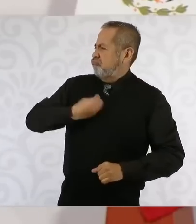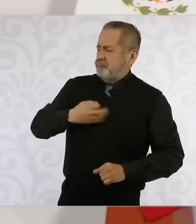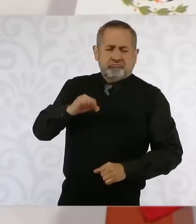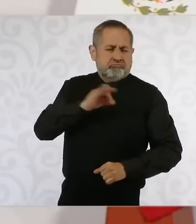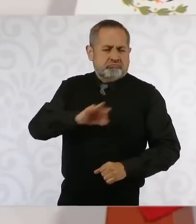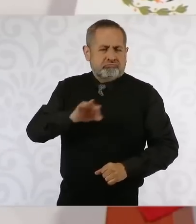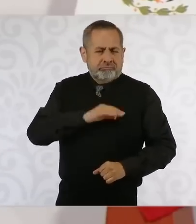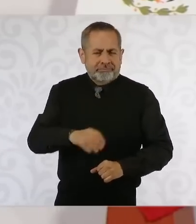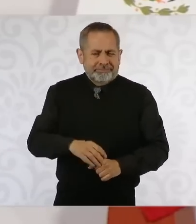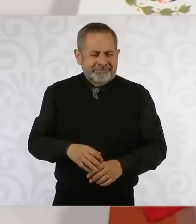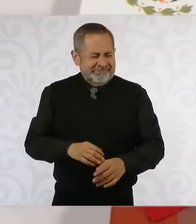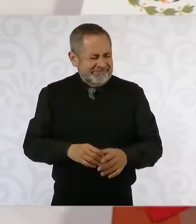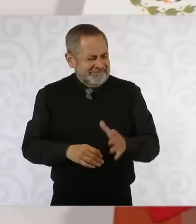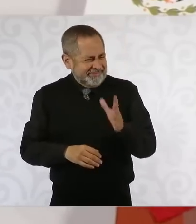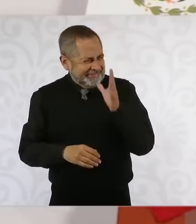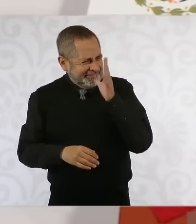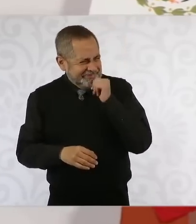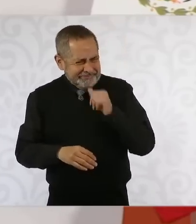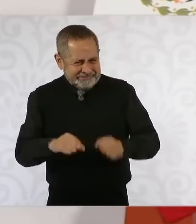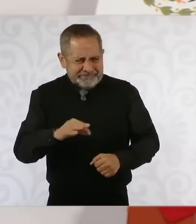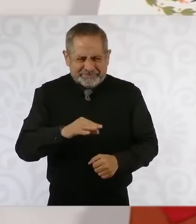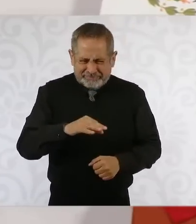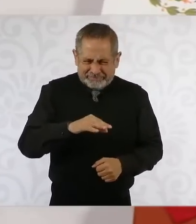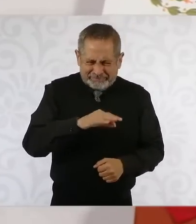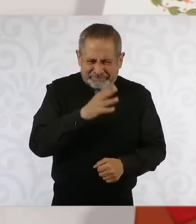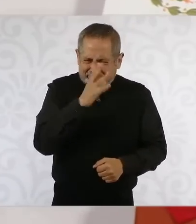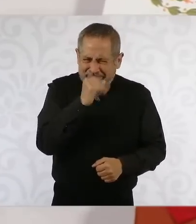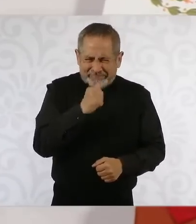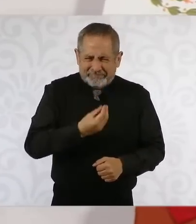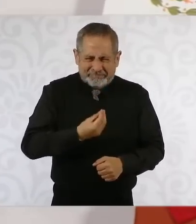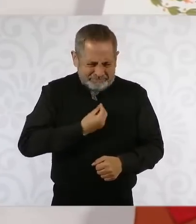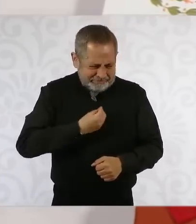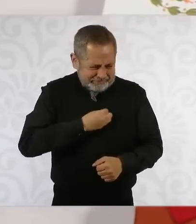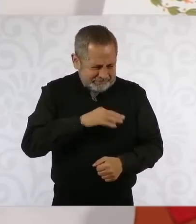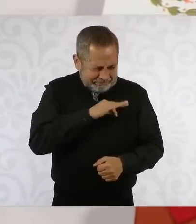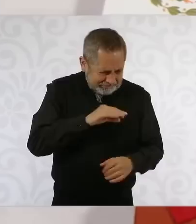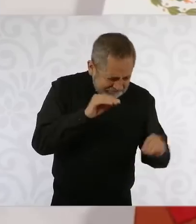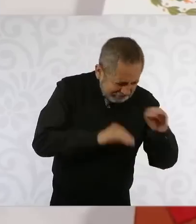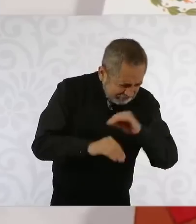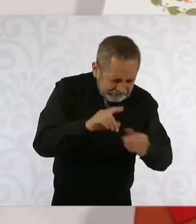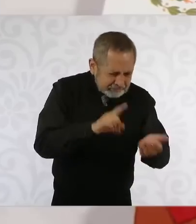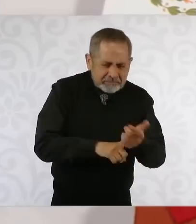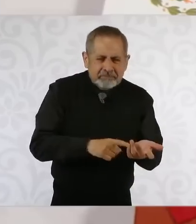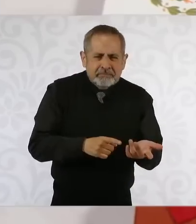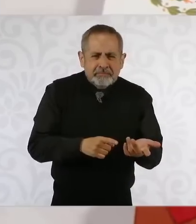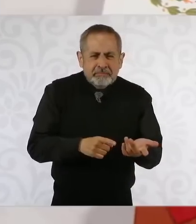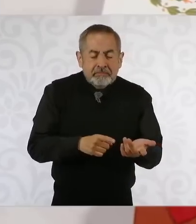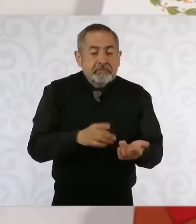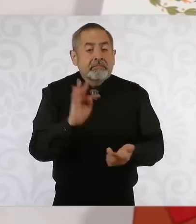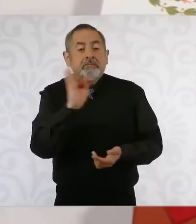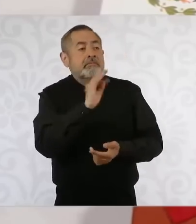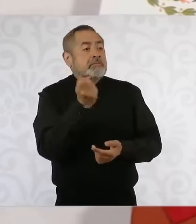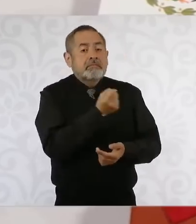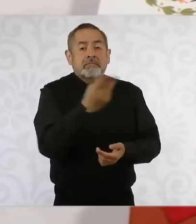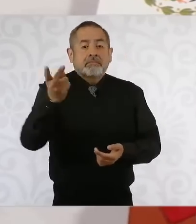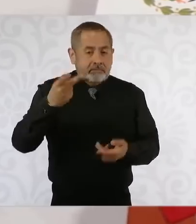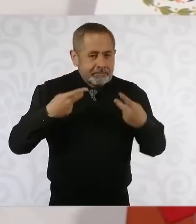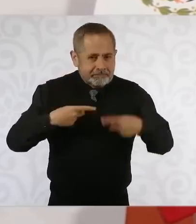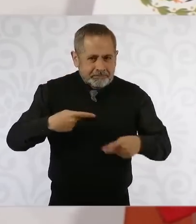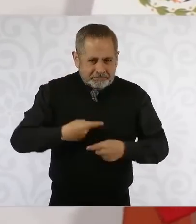hubiera tolerancia a la droga letal pues no habría las muertes por fentanilo que hay en los Estados